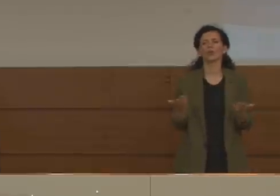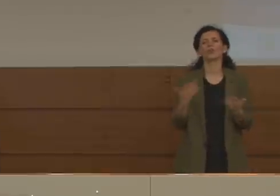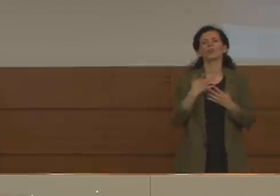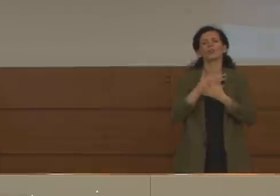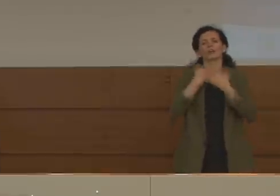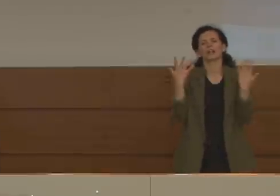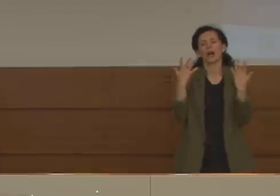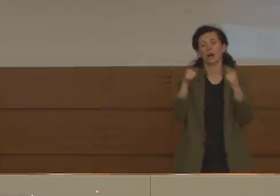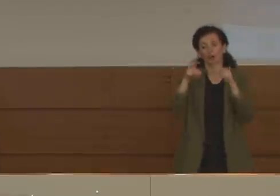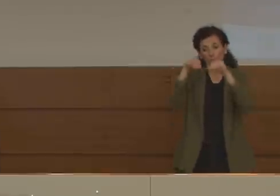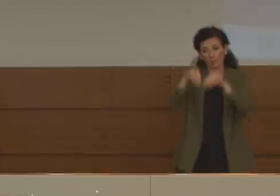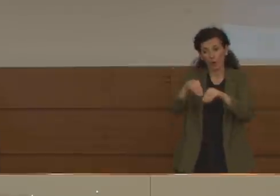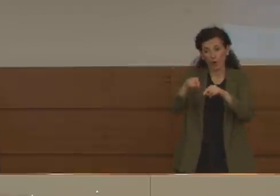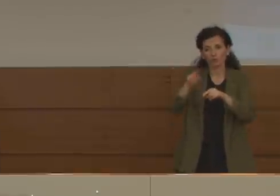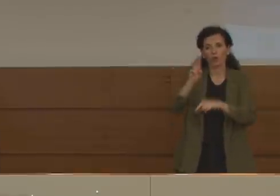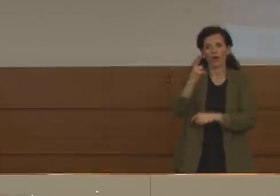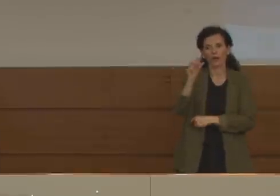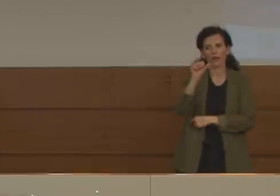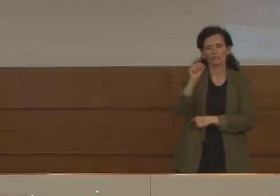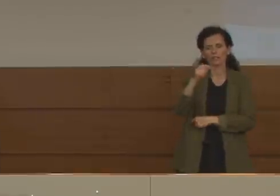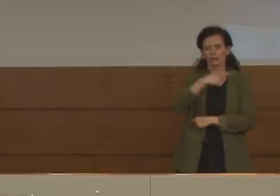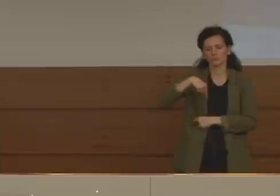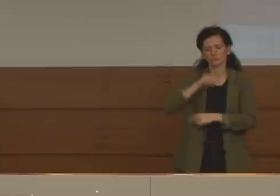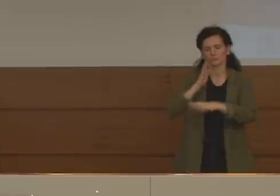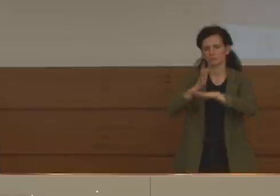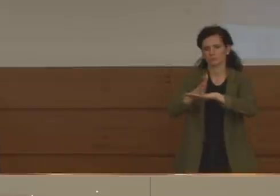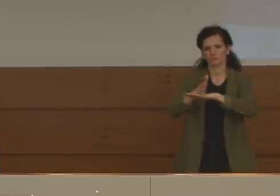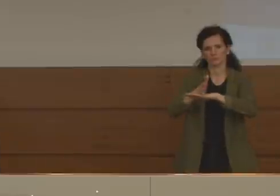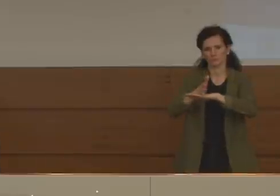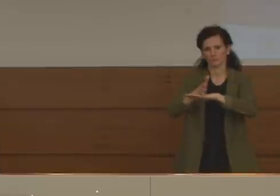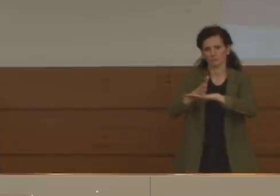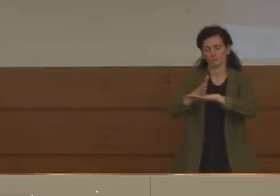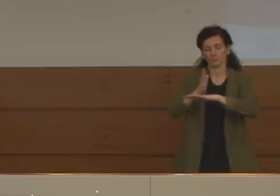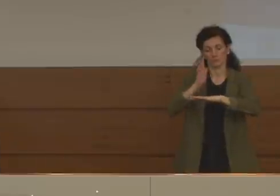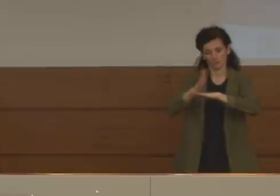posti dove dobbiamo mettere mano e dobbiamo cercare di far sì che questi